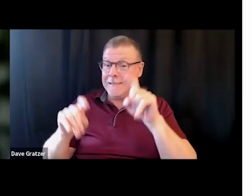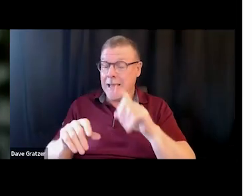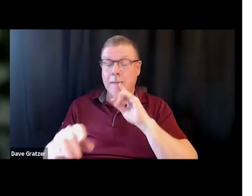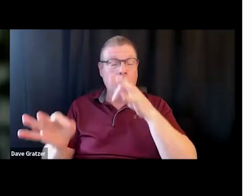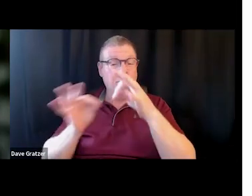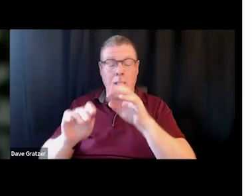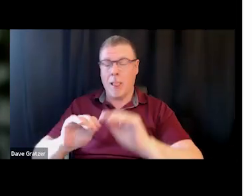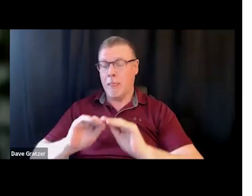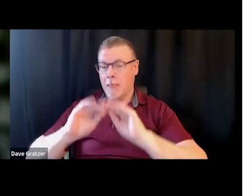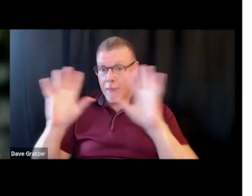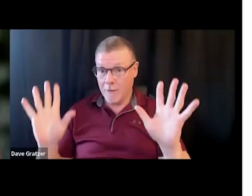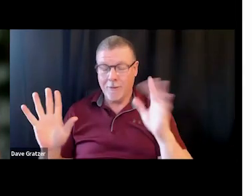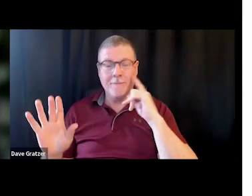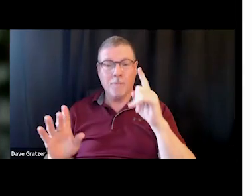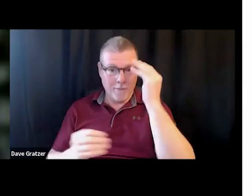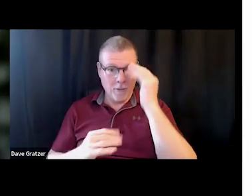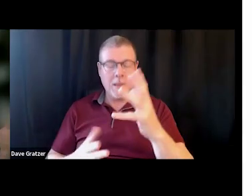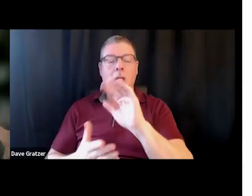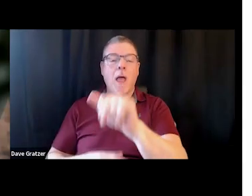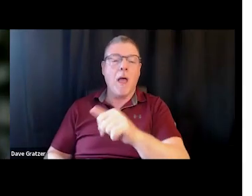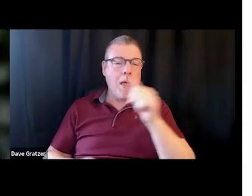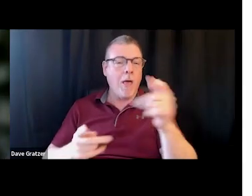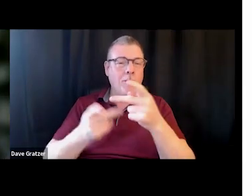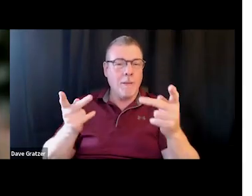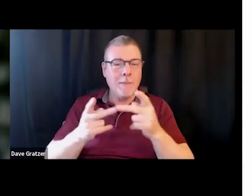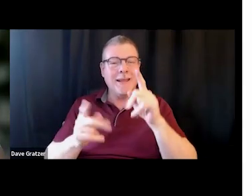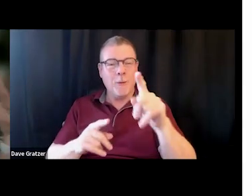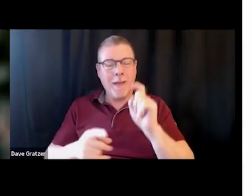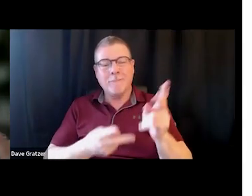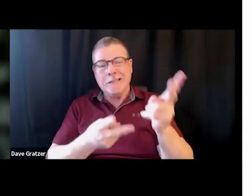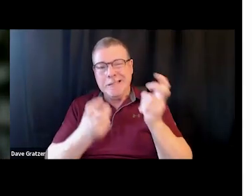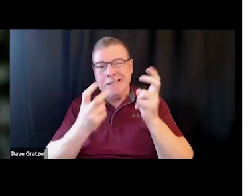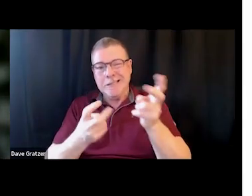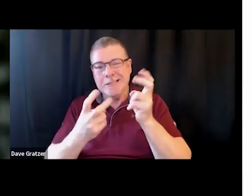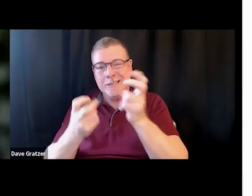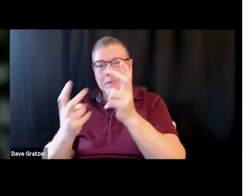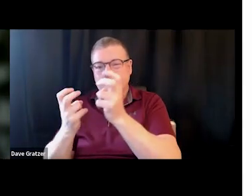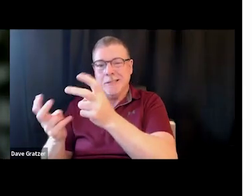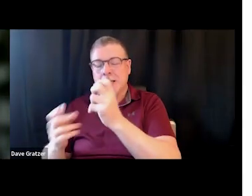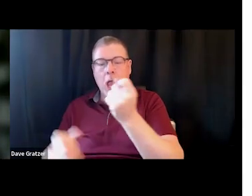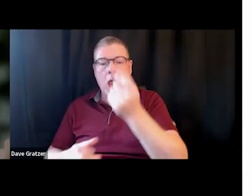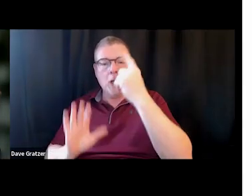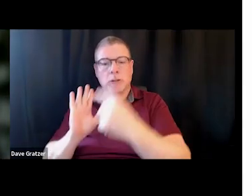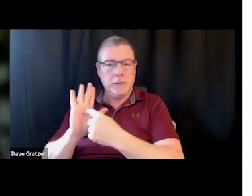de proporcionar esa información, y en otros lugares podrían tener que extrapolar el entendimiento de cuál es la sintomatología alrededor de la lesión cerebral